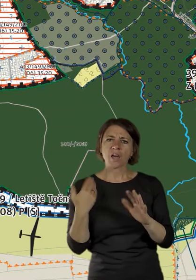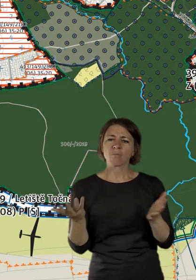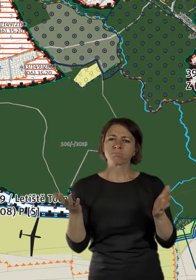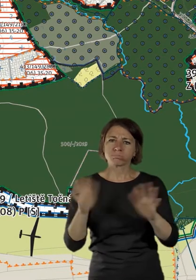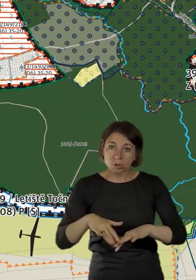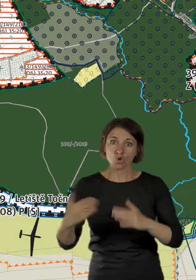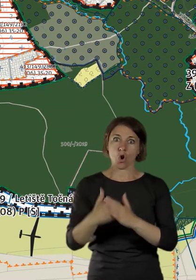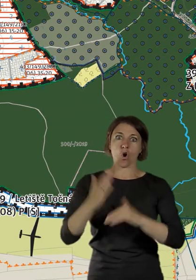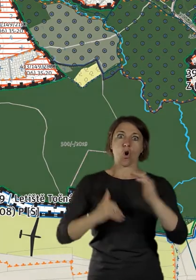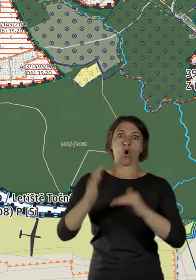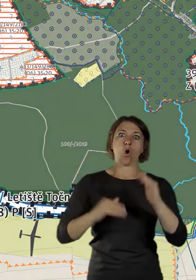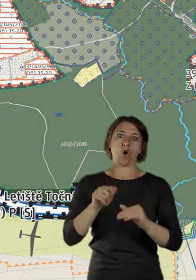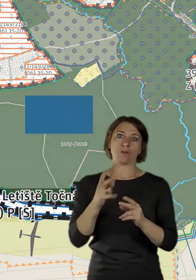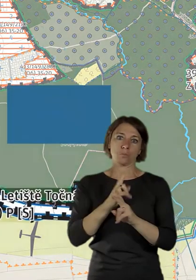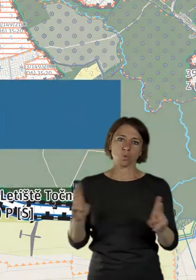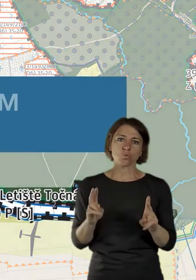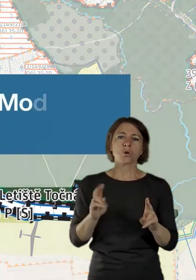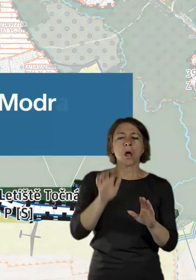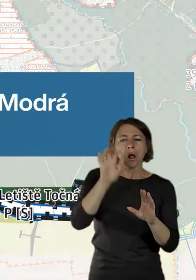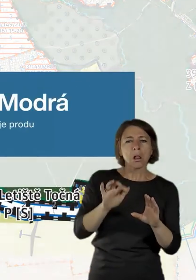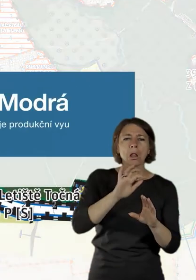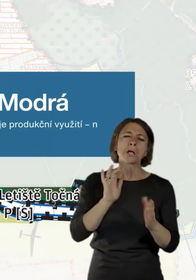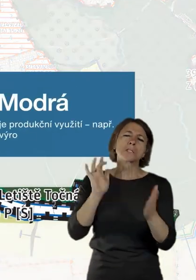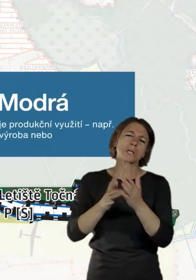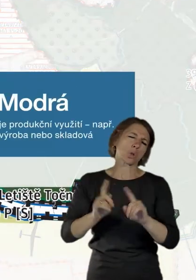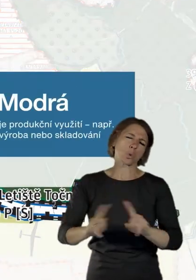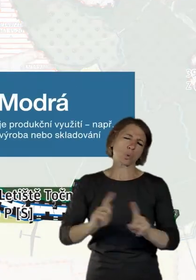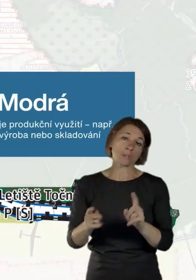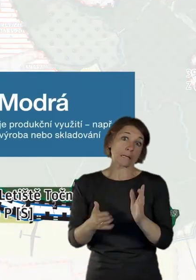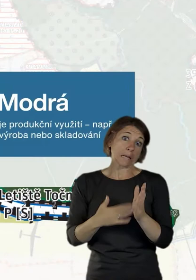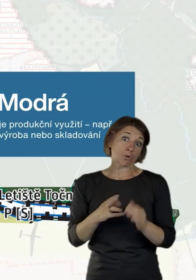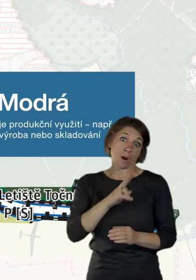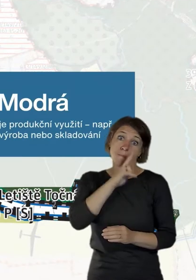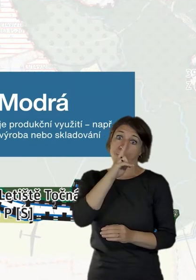podle využití. Podobně jako lokality. Modrá je produkční využití, například výroba